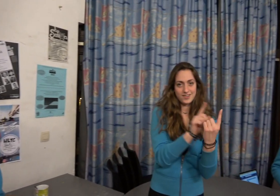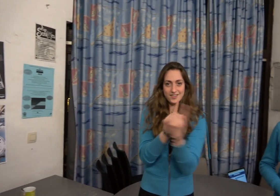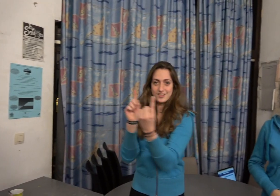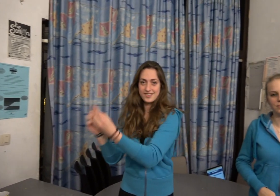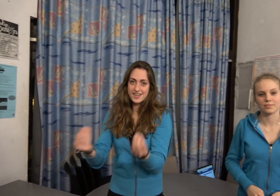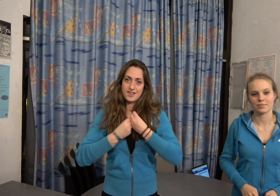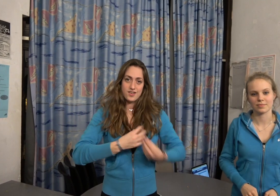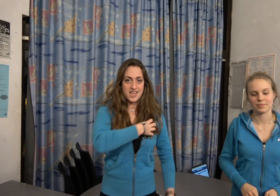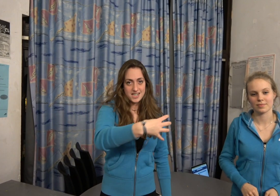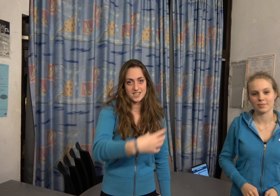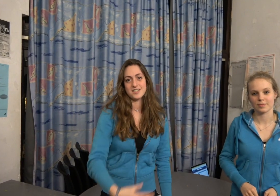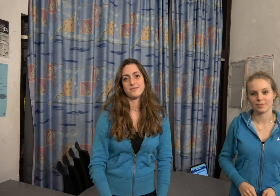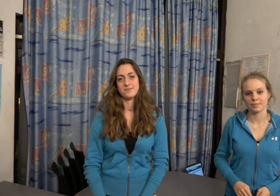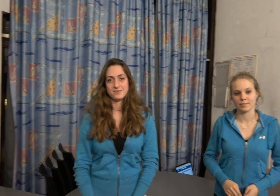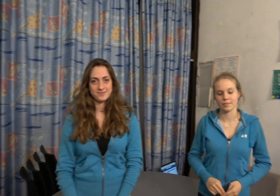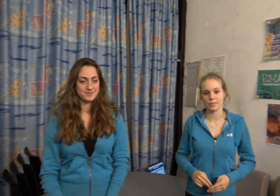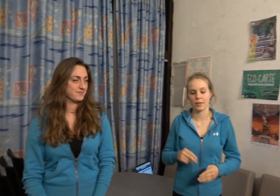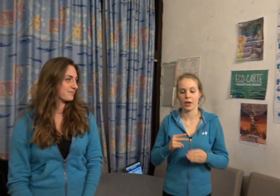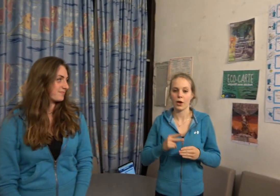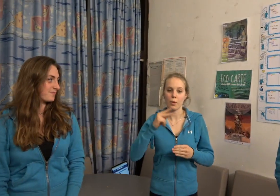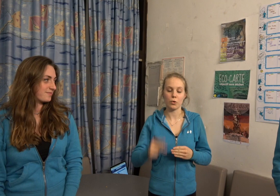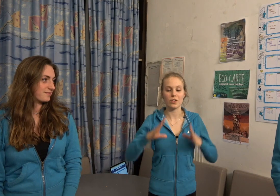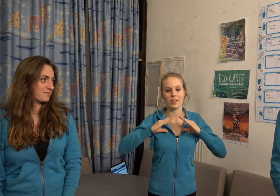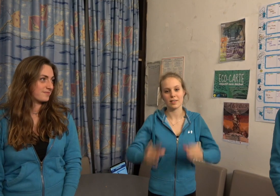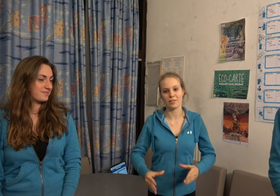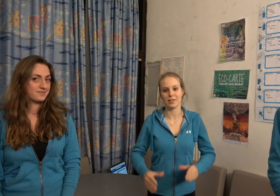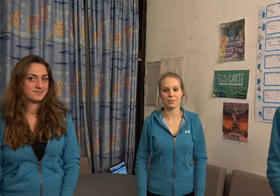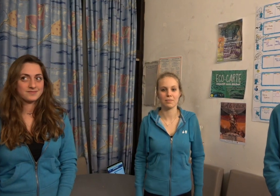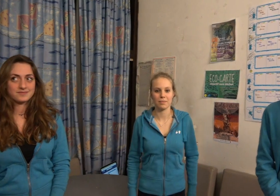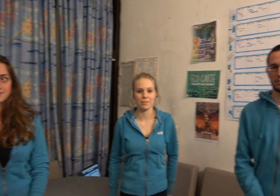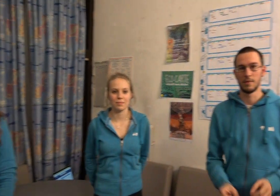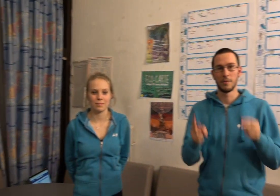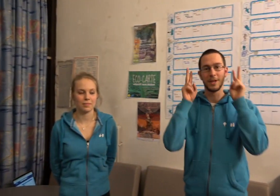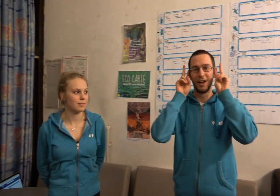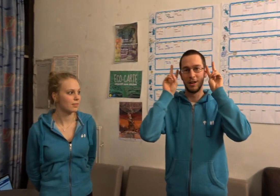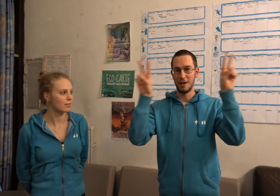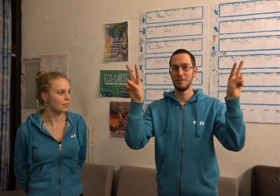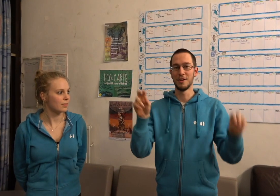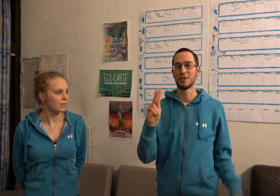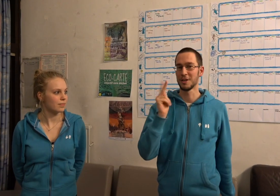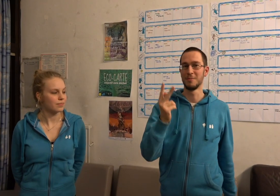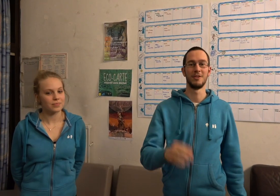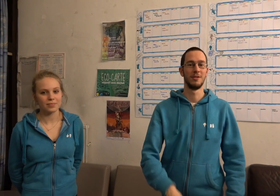faire beaucoup de rencontres enrichissantes s’investir dans un projet la vie en KAP